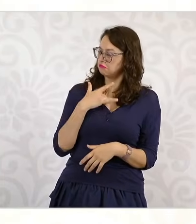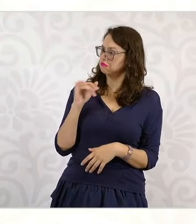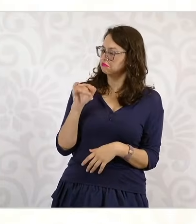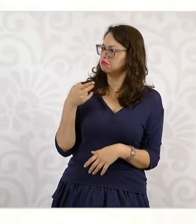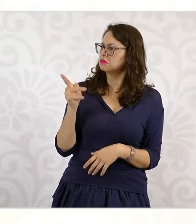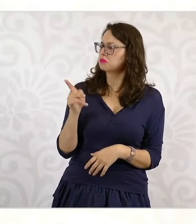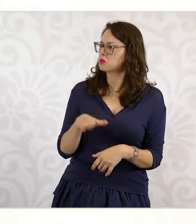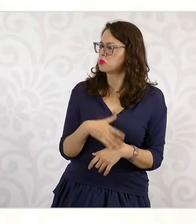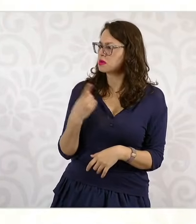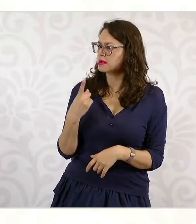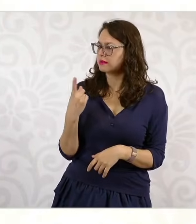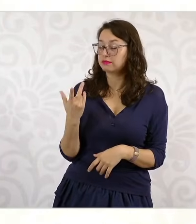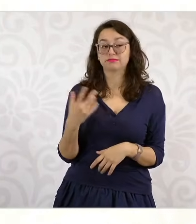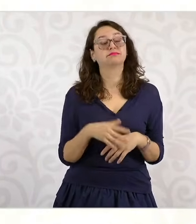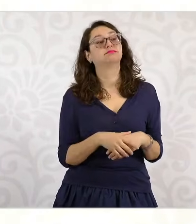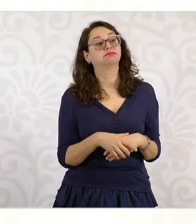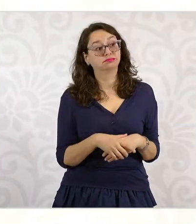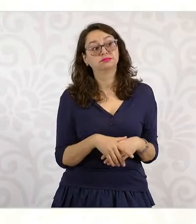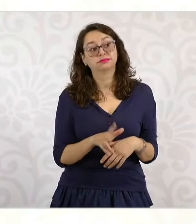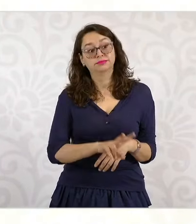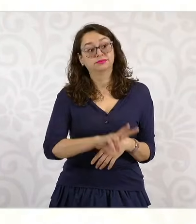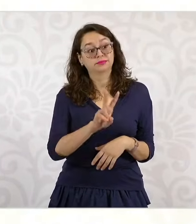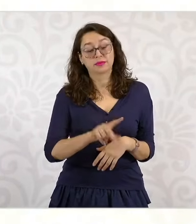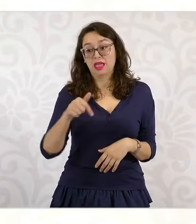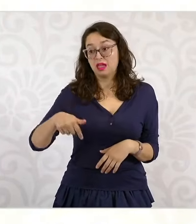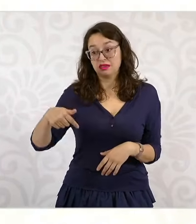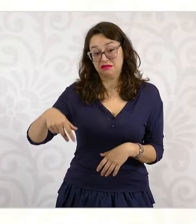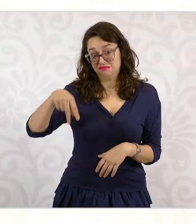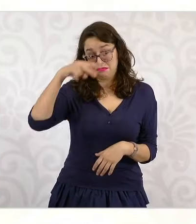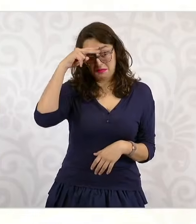Decían, "Es que no saben la cantidad de mexicanos que estamos viendo que entran